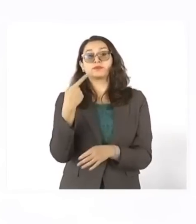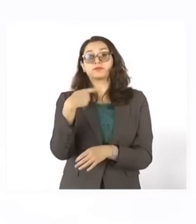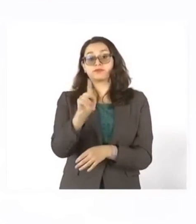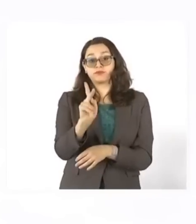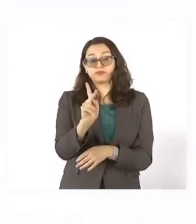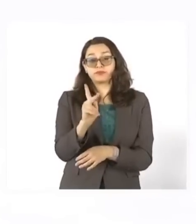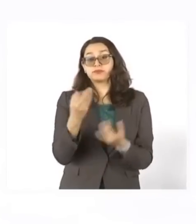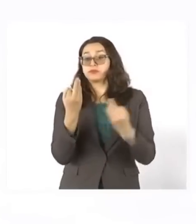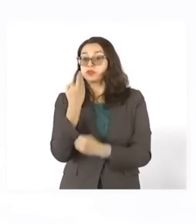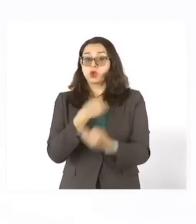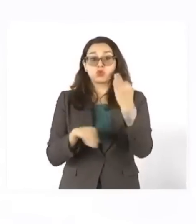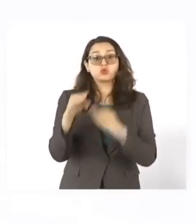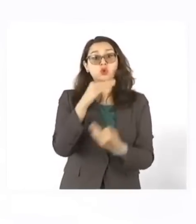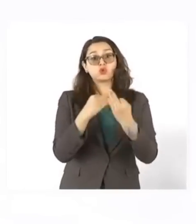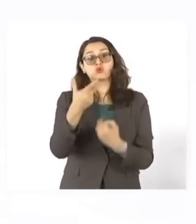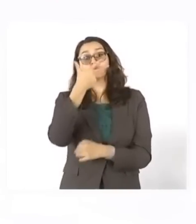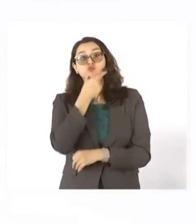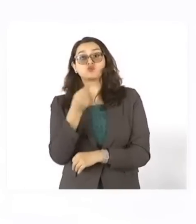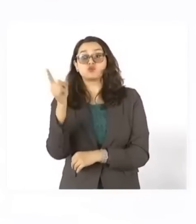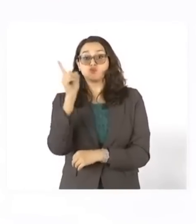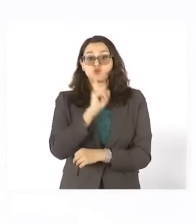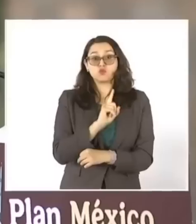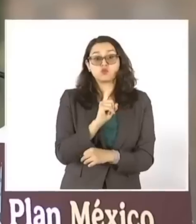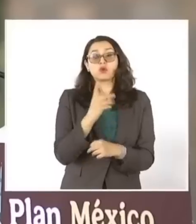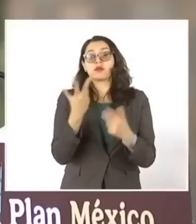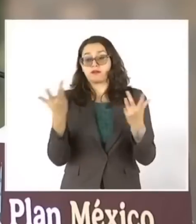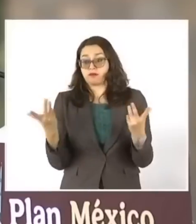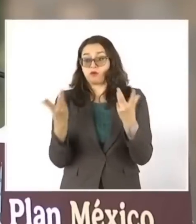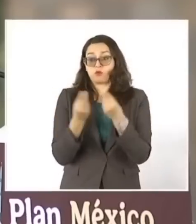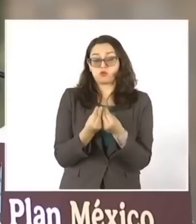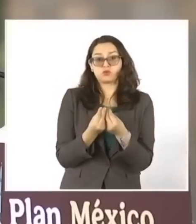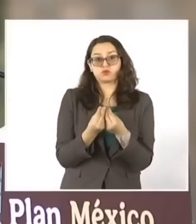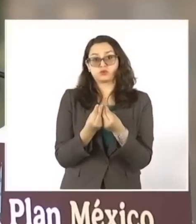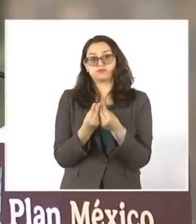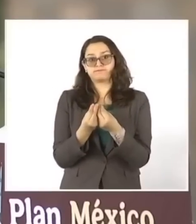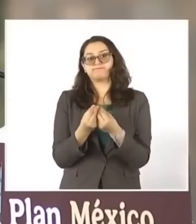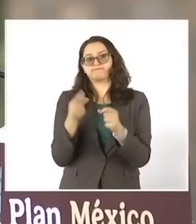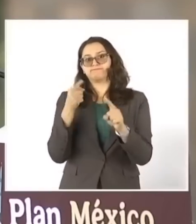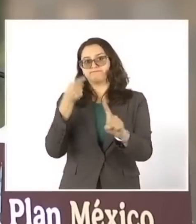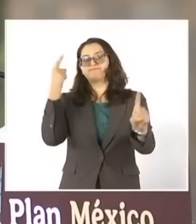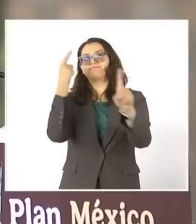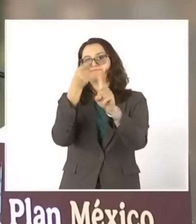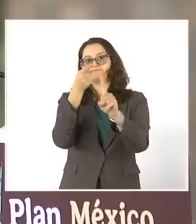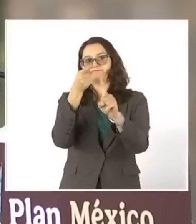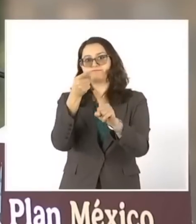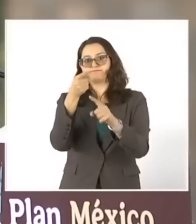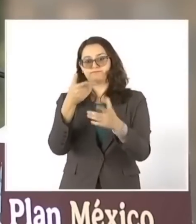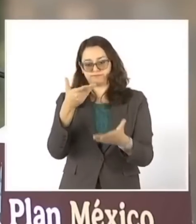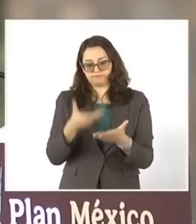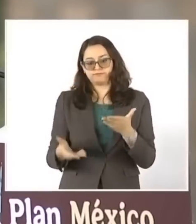entre todas y entre todos seamos parte de esta visión del México del presente y del México